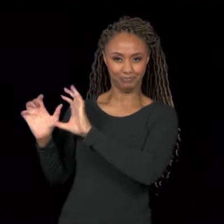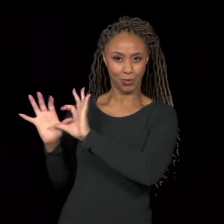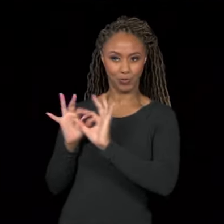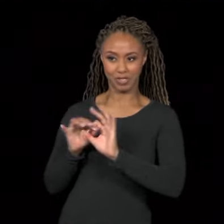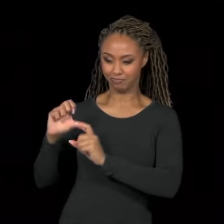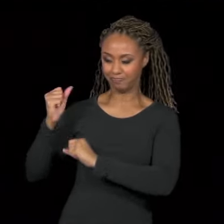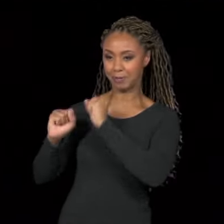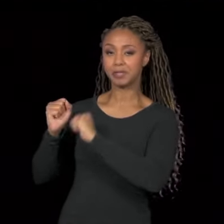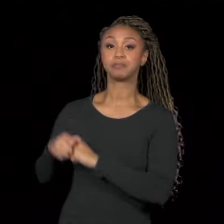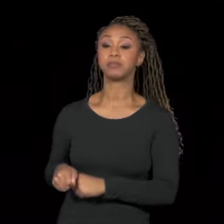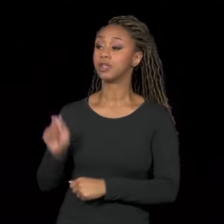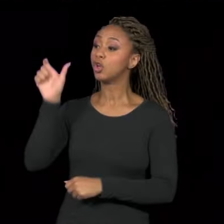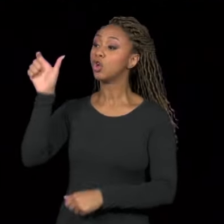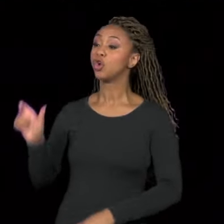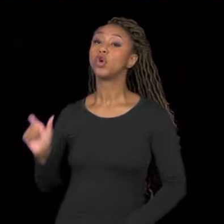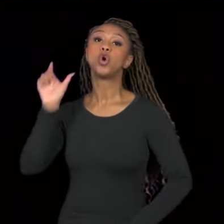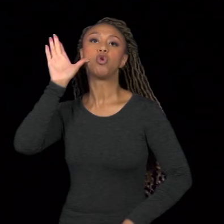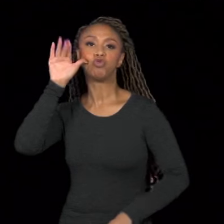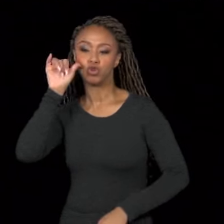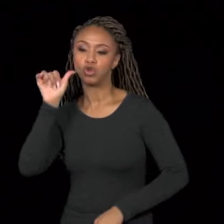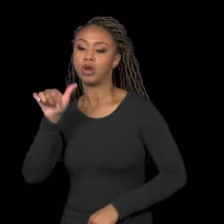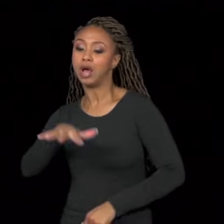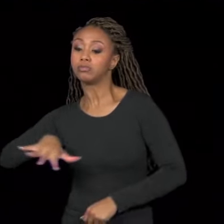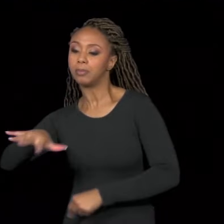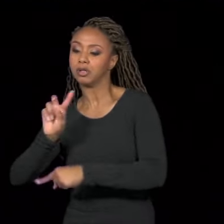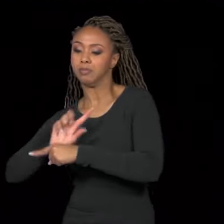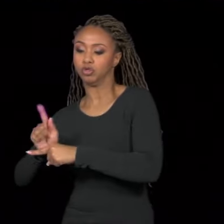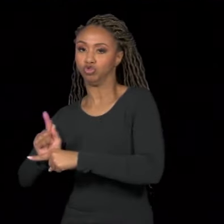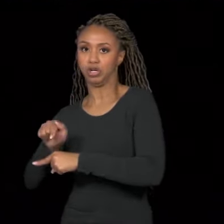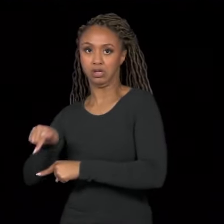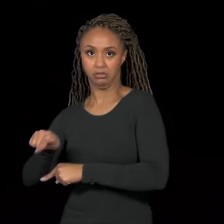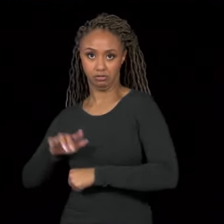GERENCIA UM DEPARTAMENTO. OS DEPARTAMENTOS